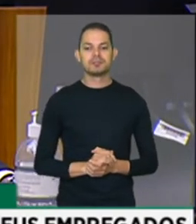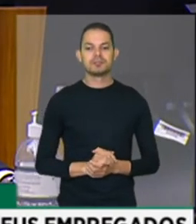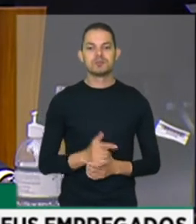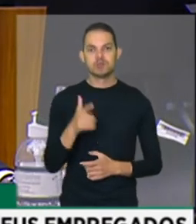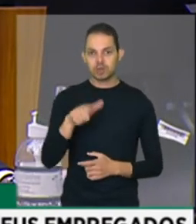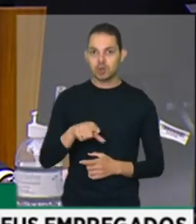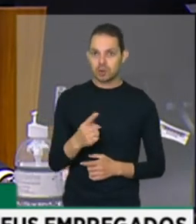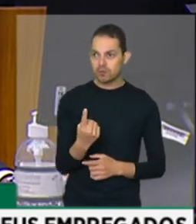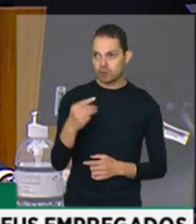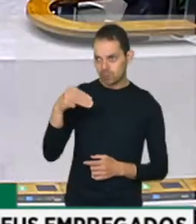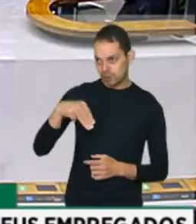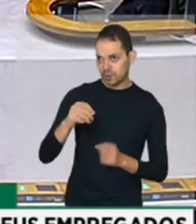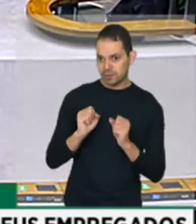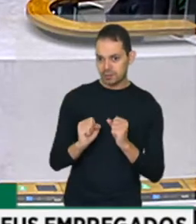QUANDO TEM QUE CRITICAR. GRATO, SENHOR PRESIDENTE.